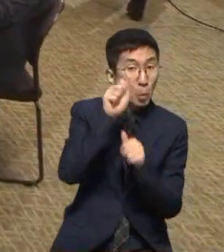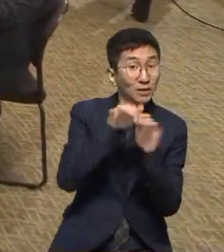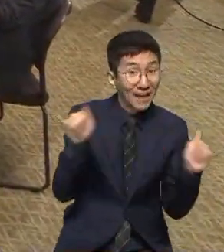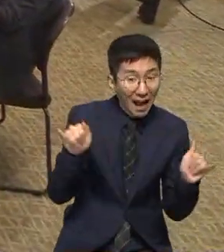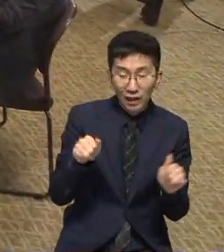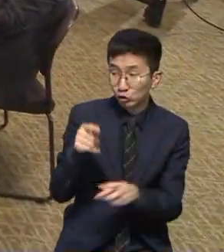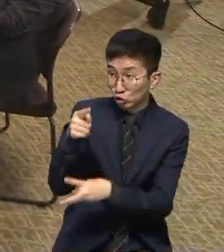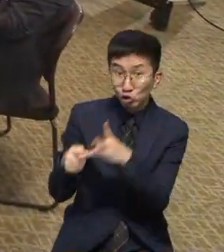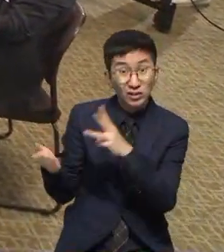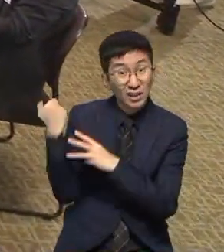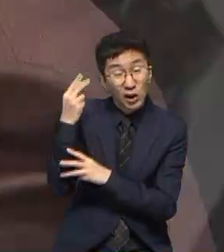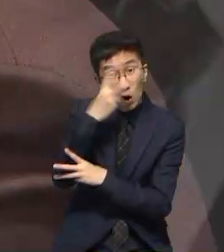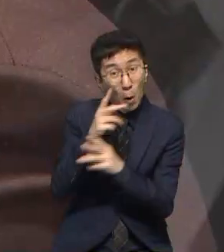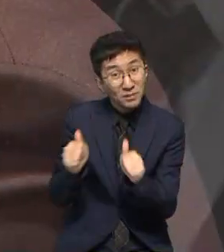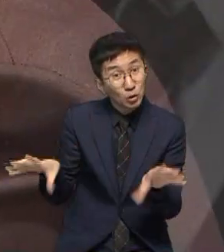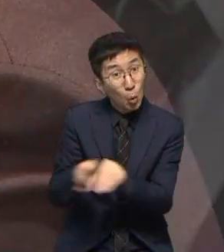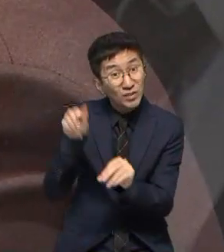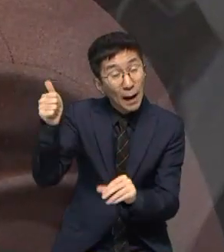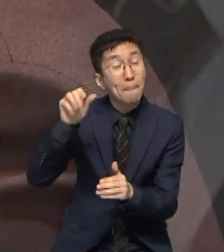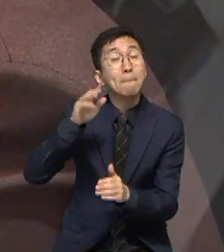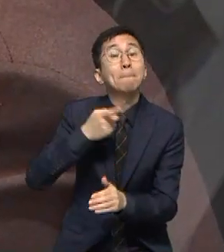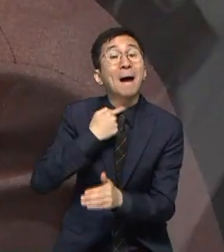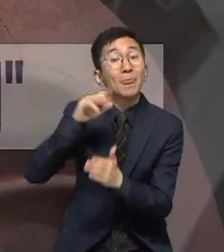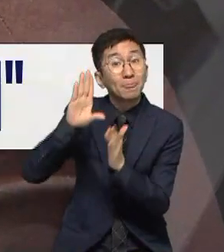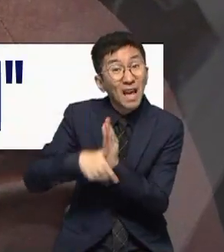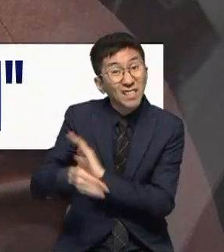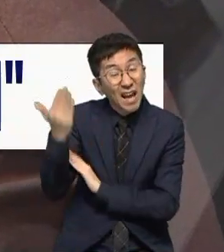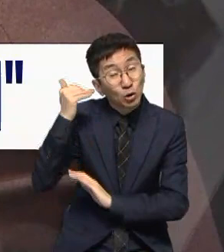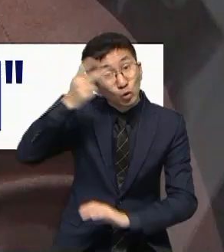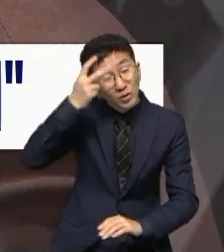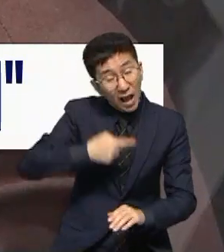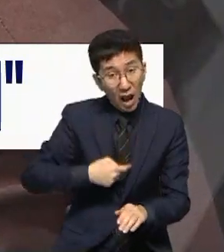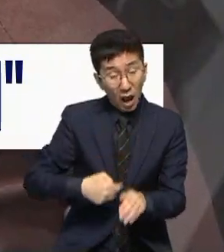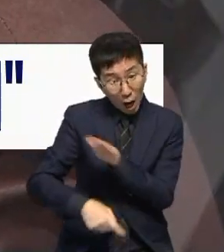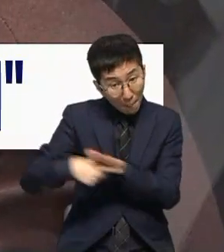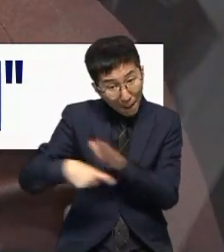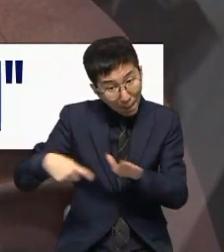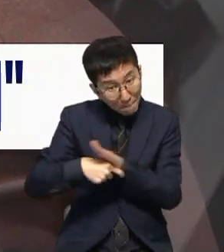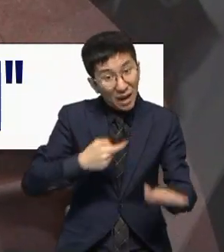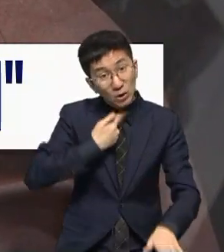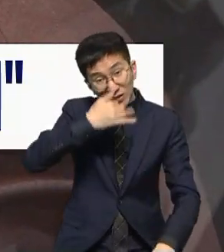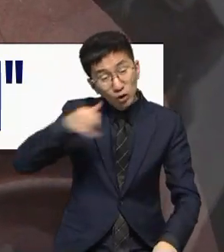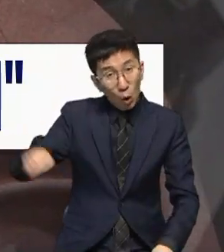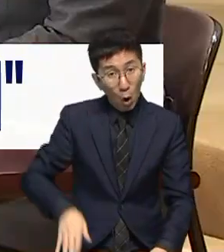검찰총장이던 시절에도 검찰이 수십만 건 이상의 통신 자료를 조회했는데 그걸 누구도 사찰이라고 하지 않는다고